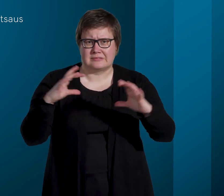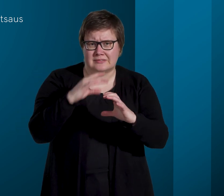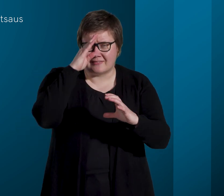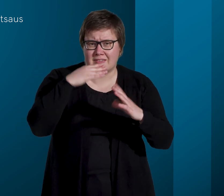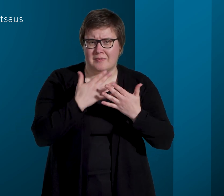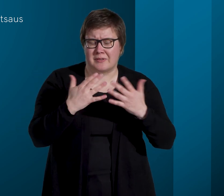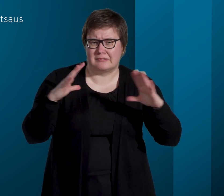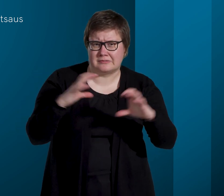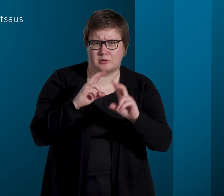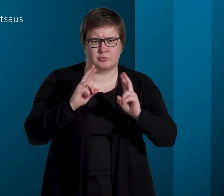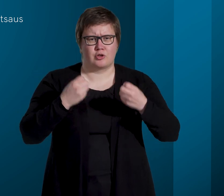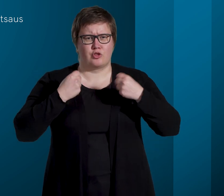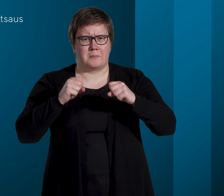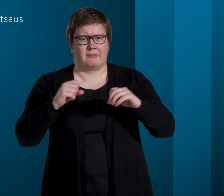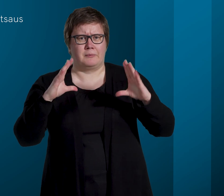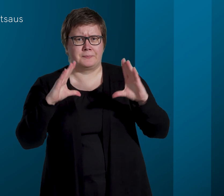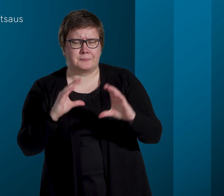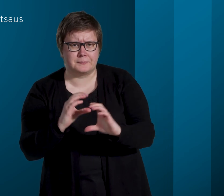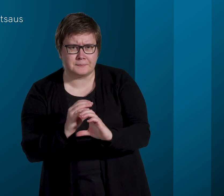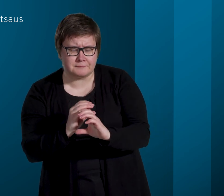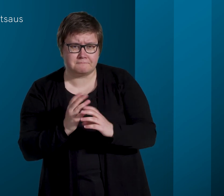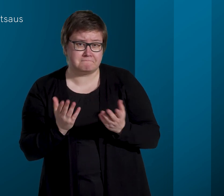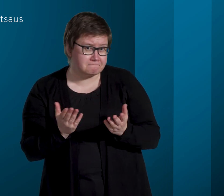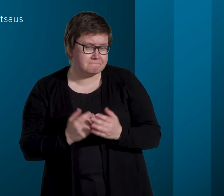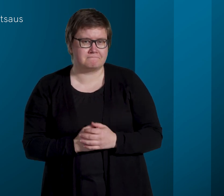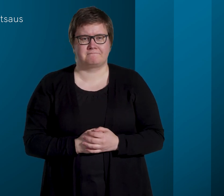vähenevän väen ja laantuvan toiminnan kanssa.